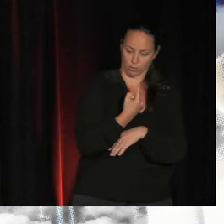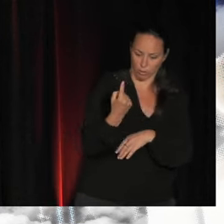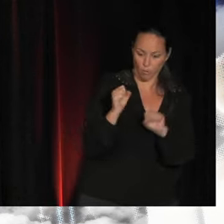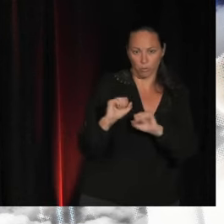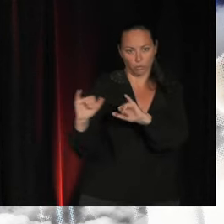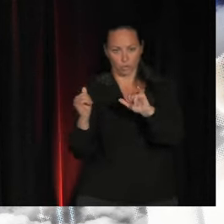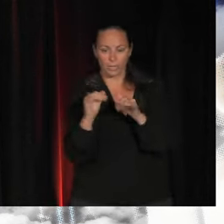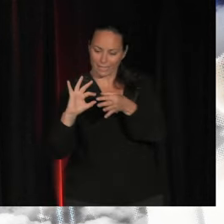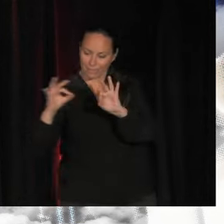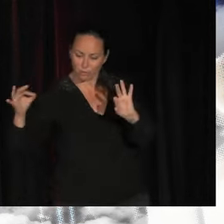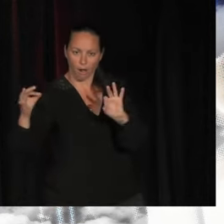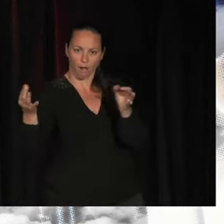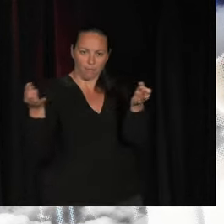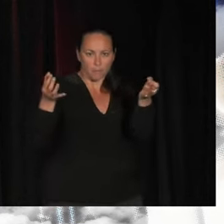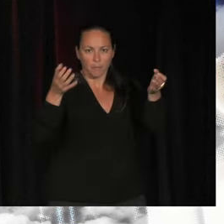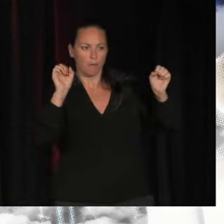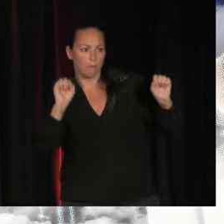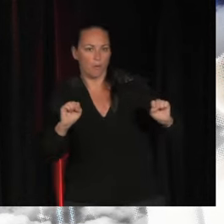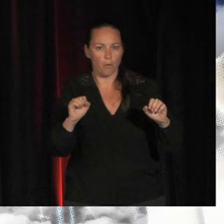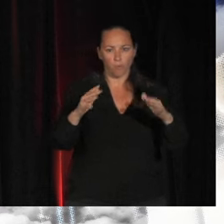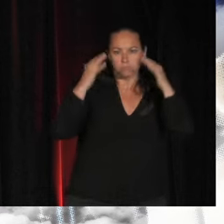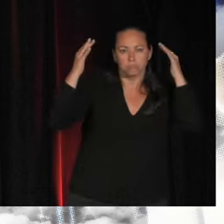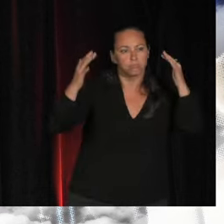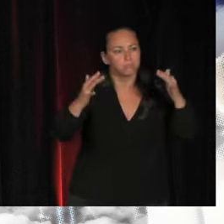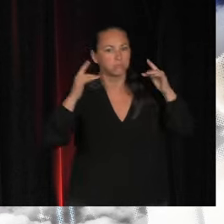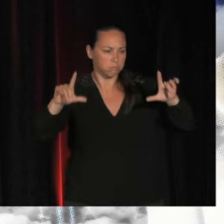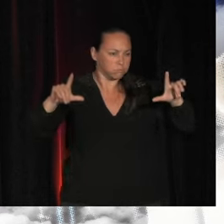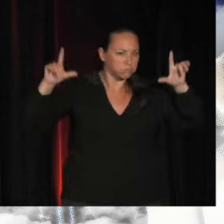mode d'histoire, vous alliez pouvoir aller encore plus loin dans votre délire d'immersion, de cosplay, de communauté, etc.